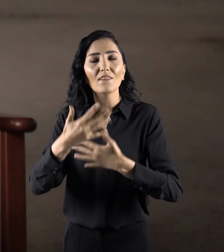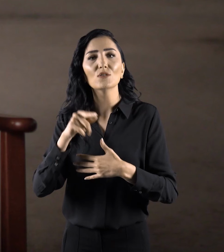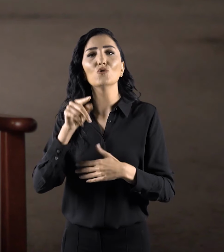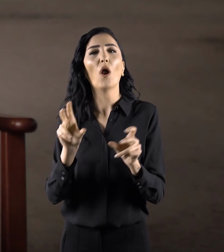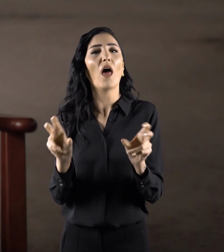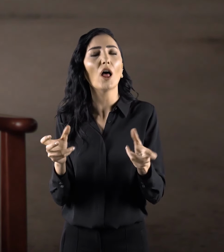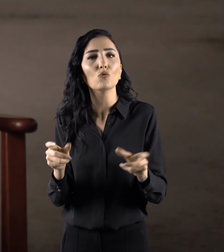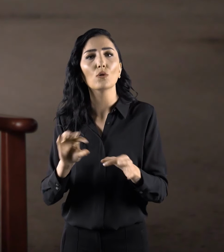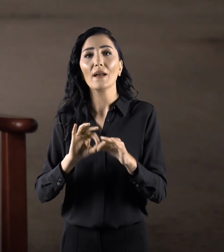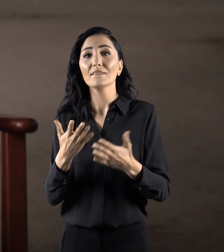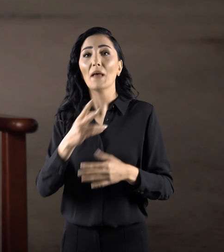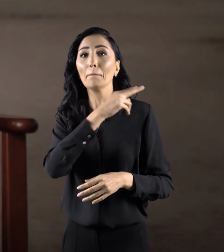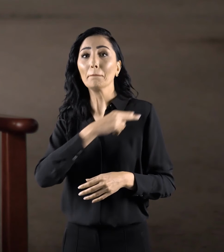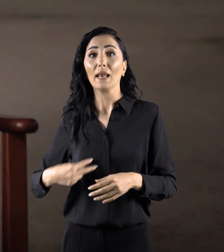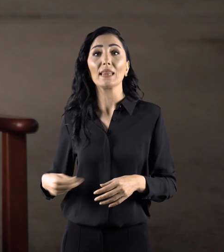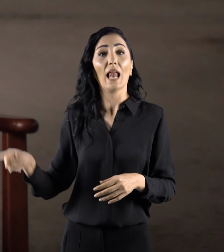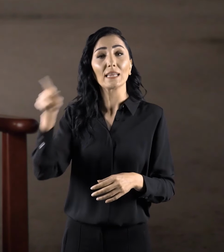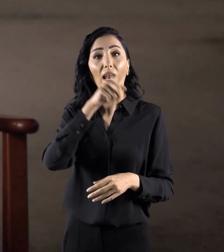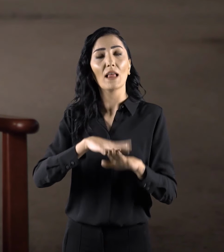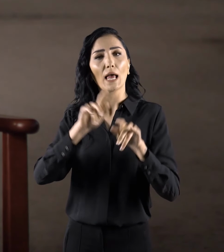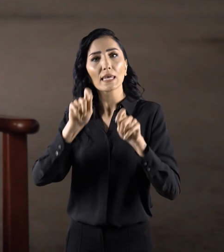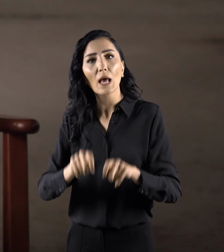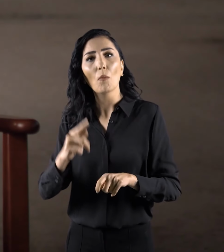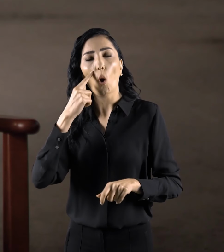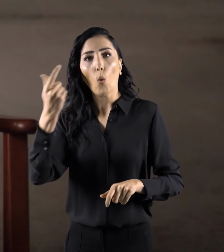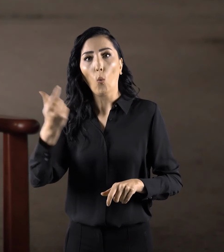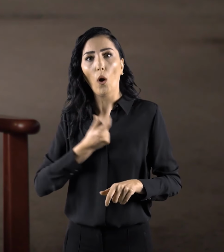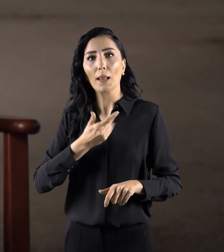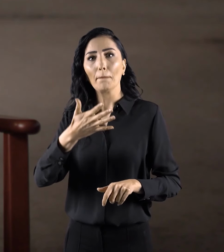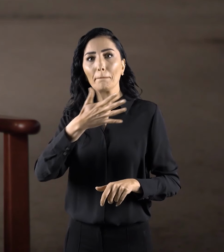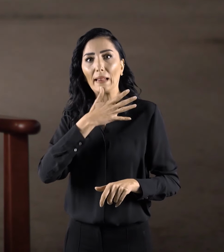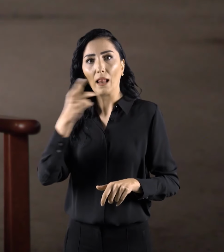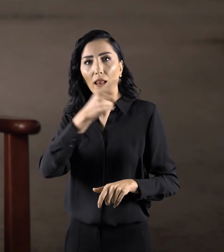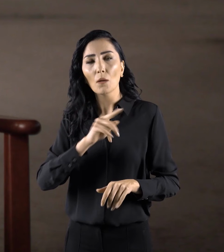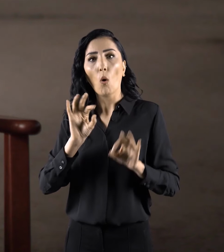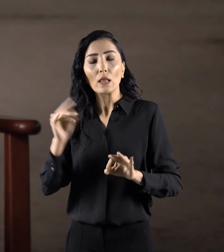Televizyonları radyoları ve yerel yönetimler tarafından yapılacak uyarıları dinlemeli